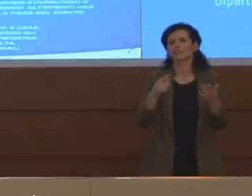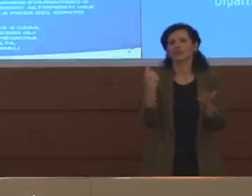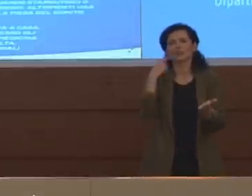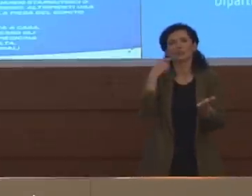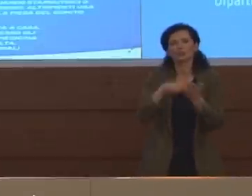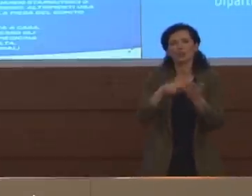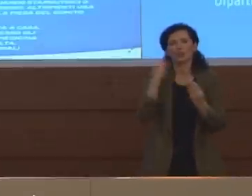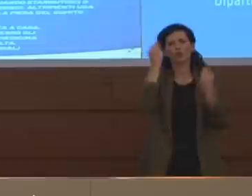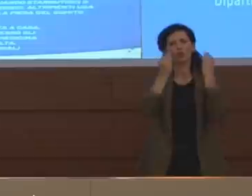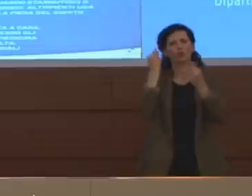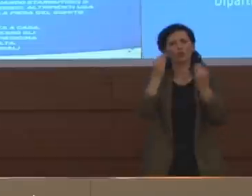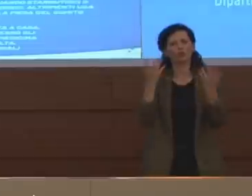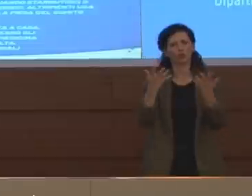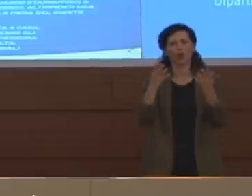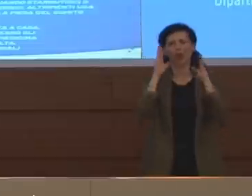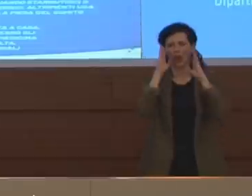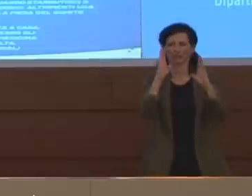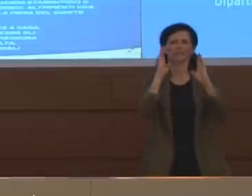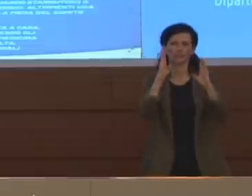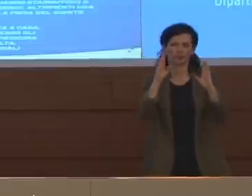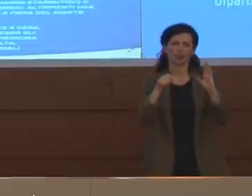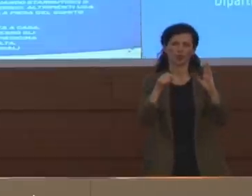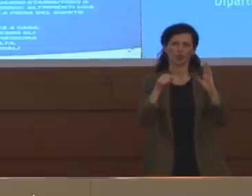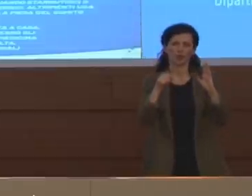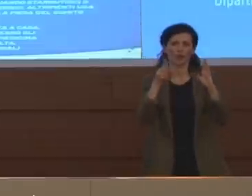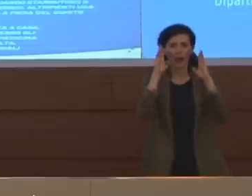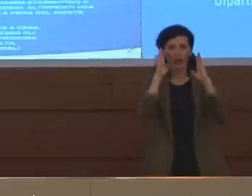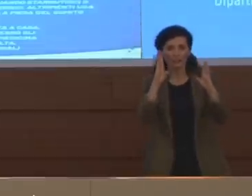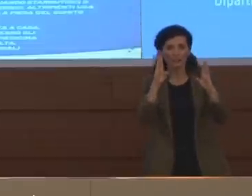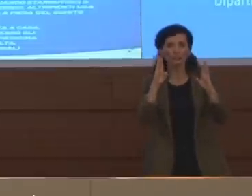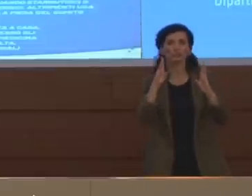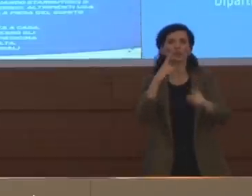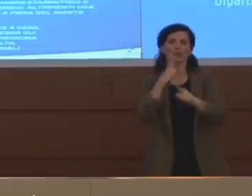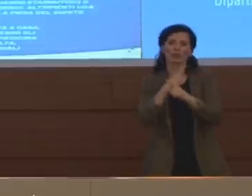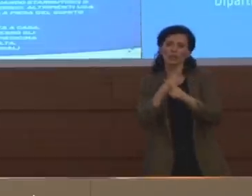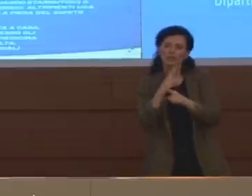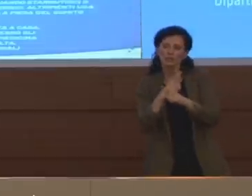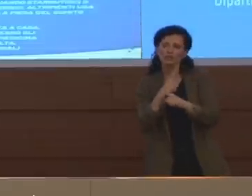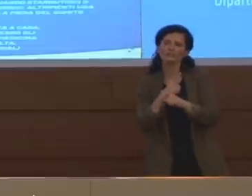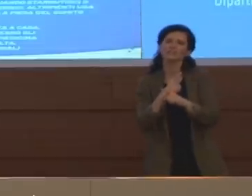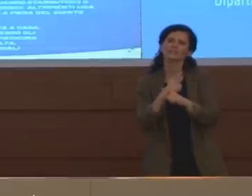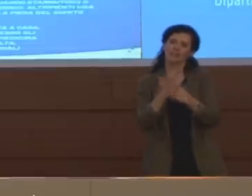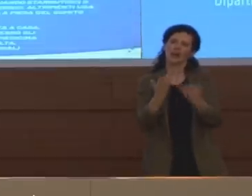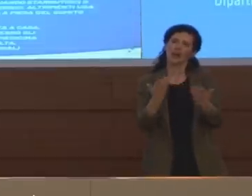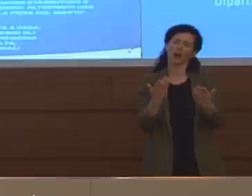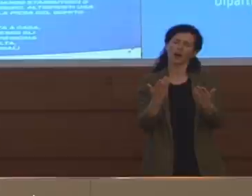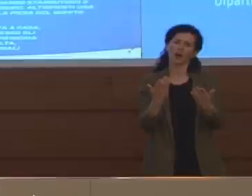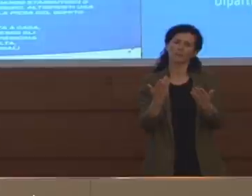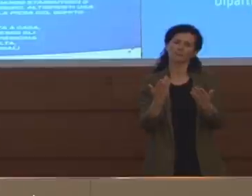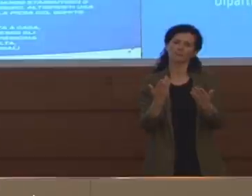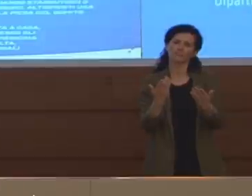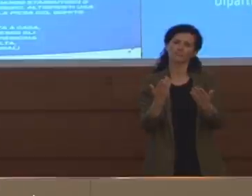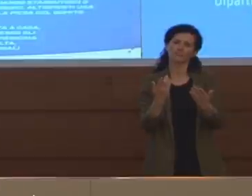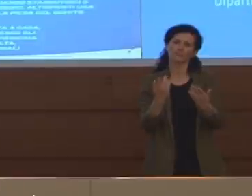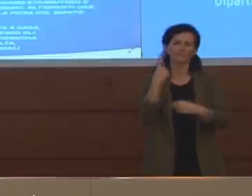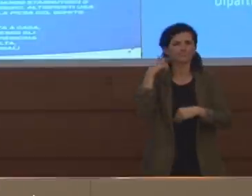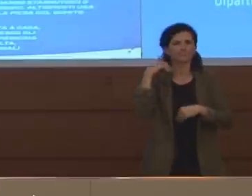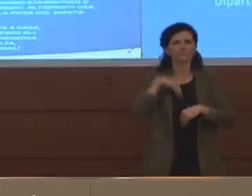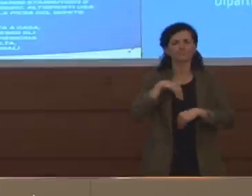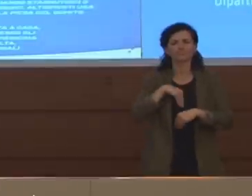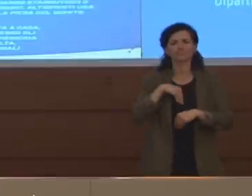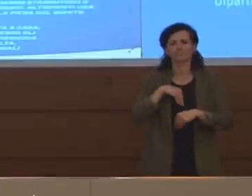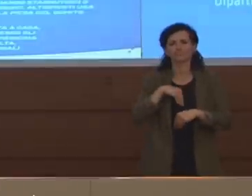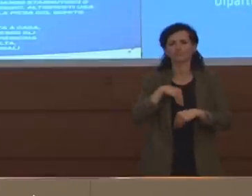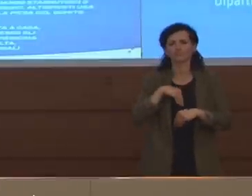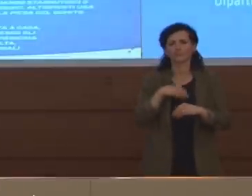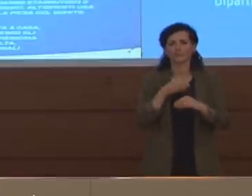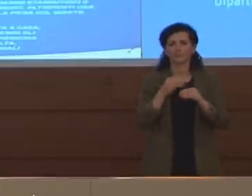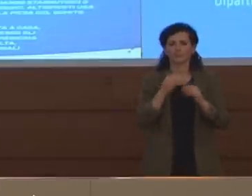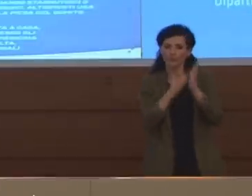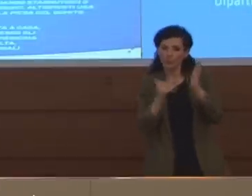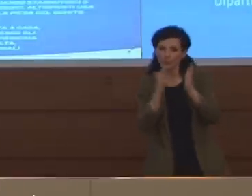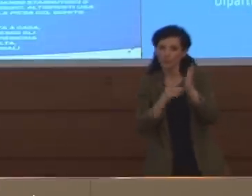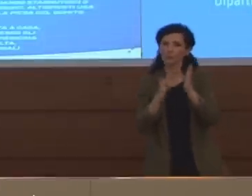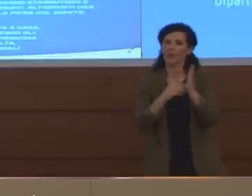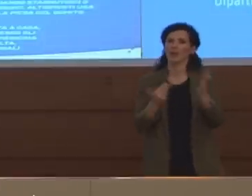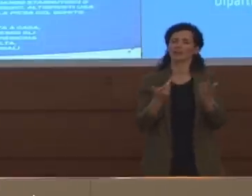volta l'attenzione sulla necessità di essere assolutamente cauti e attenti